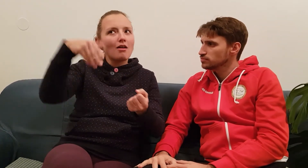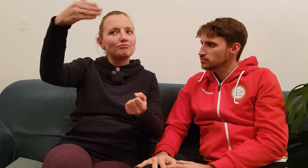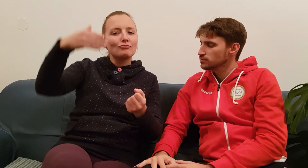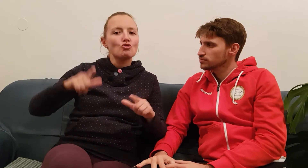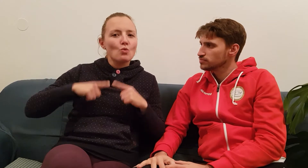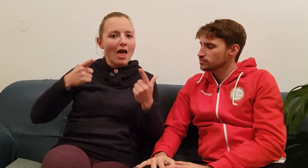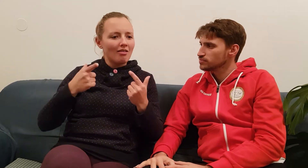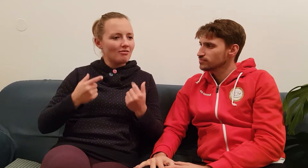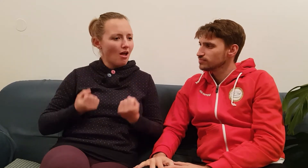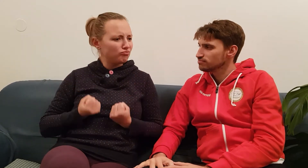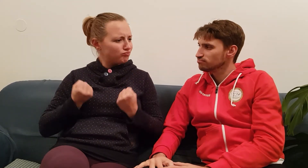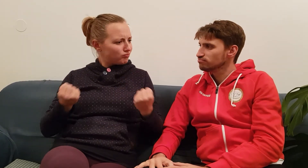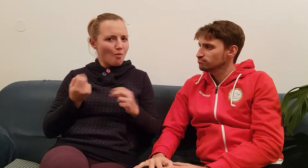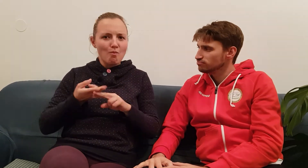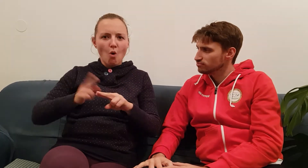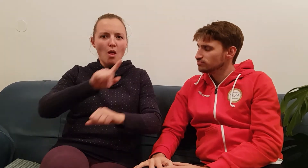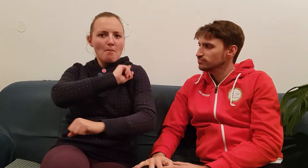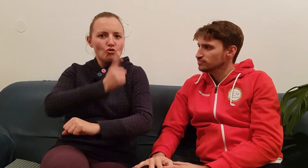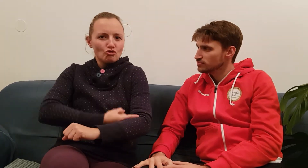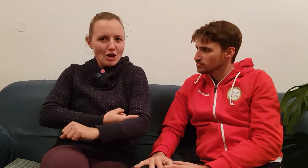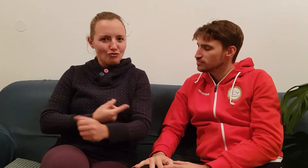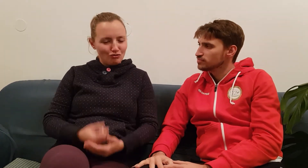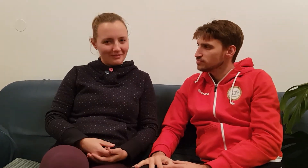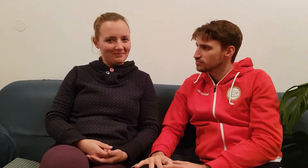da boste v prihodnosti v življenju bolj močnejši.